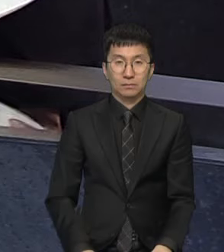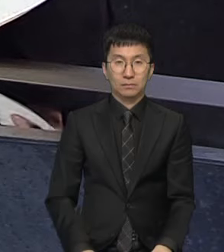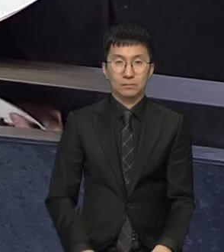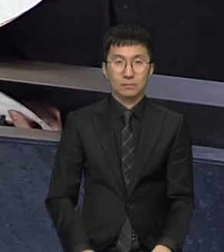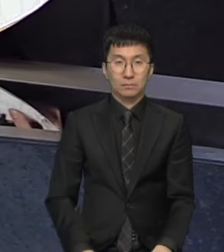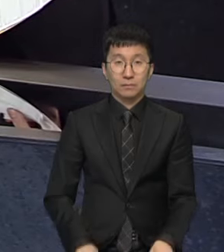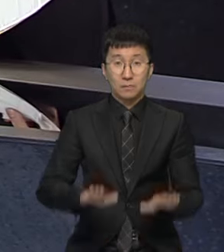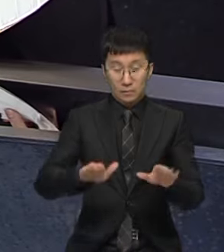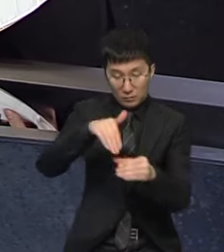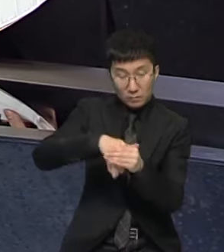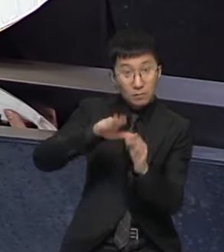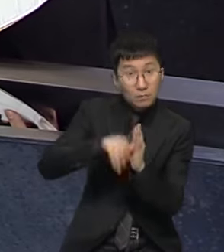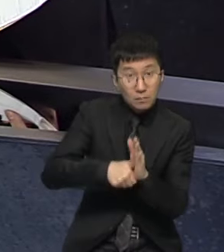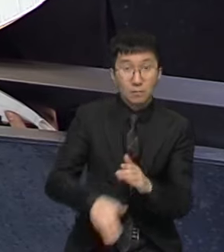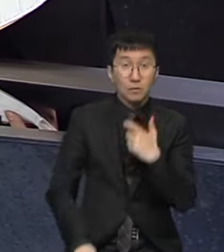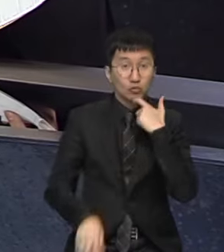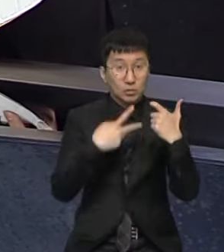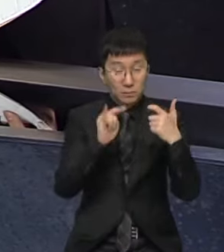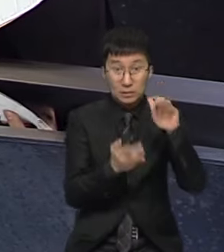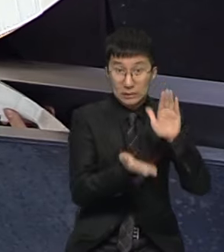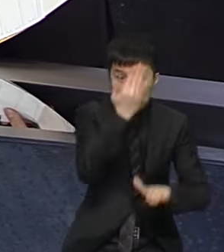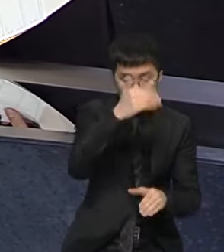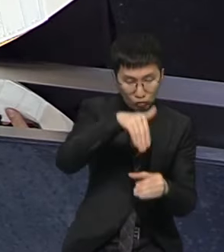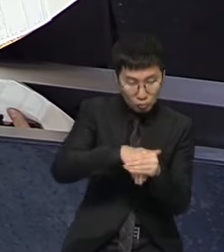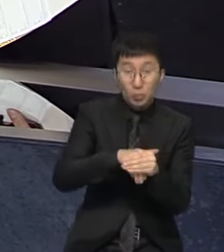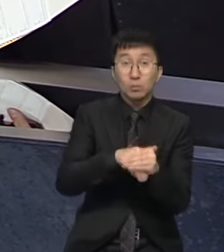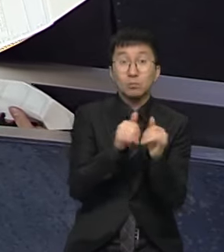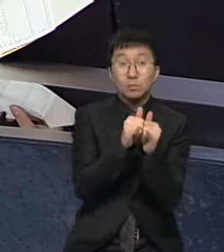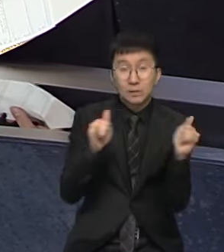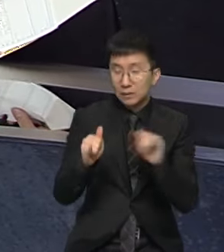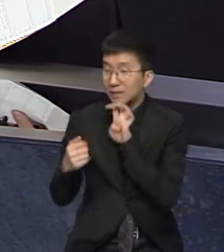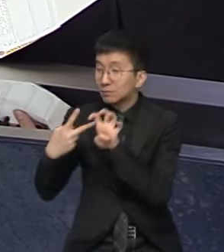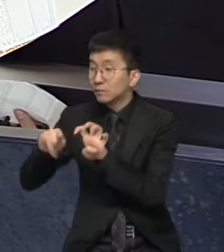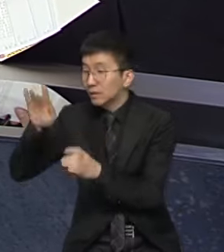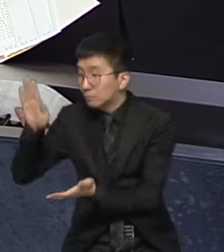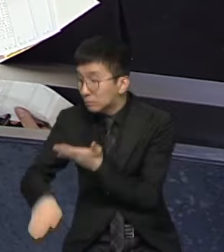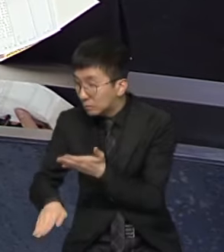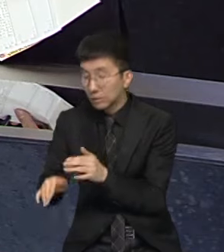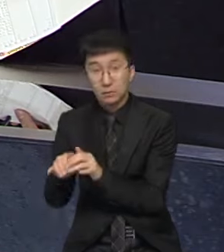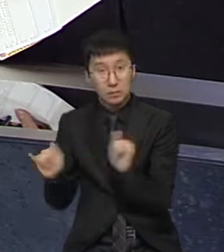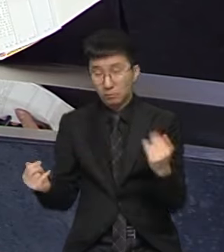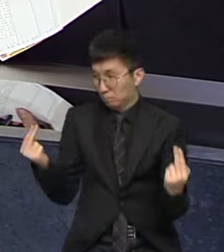(앵커) 이번 선거에서는 60대 이상 유권자 숫자가 40세 미만 유권자보다 더 많습니다.